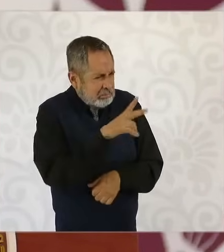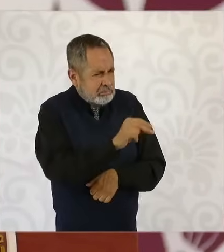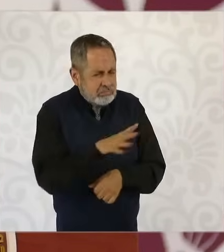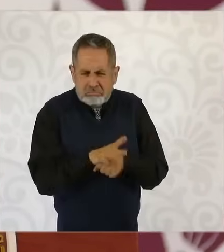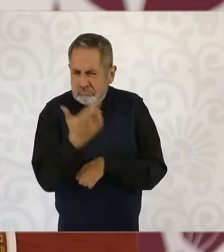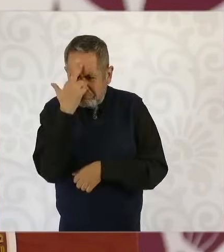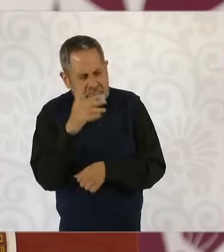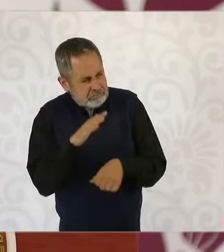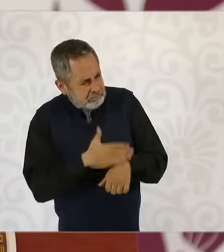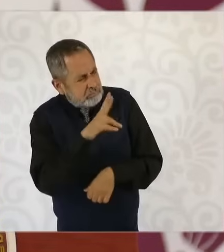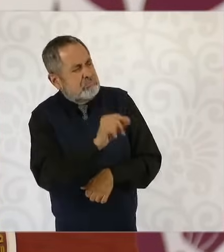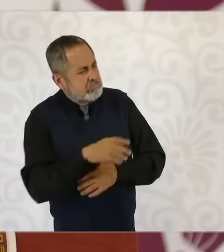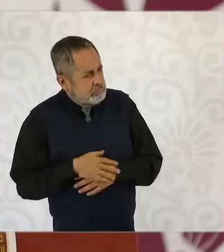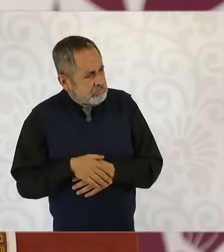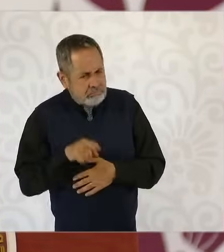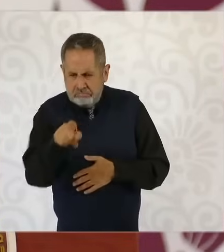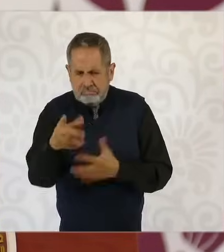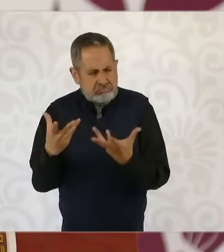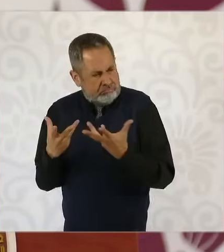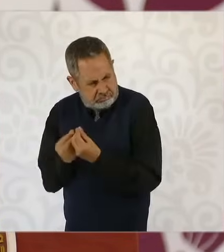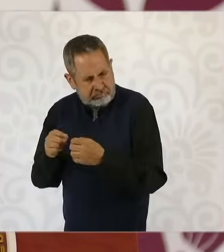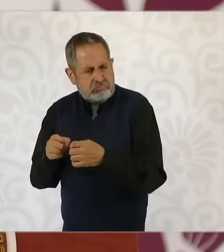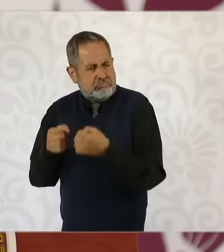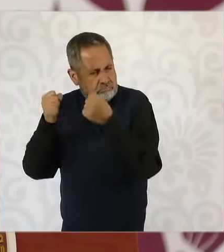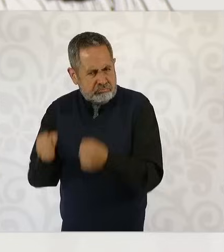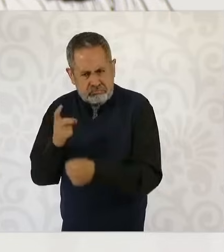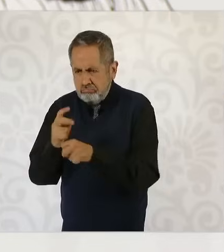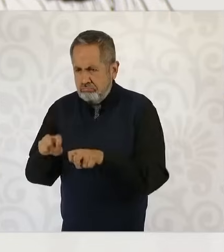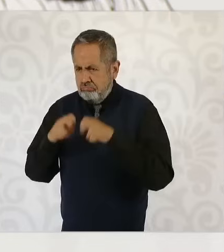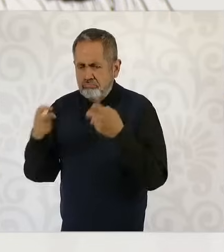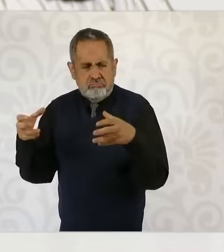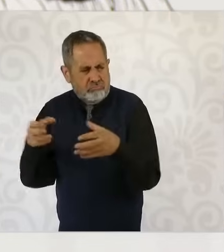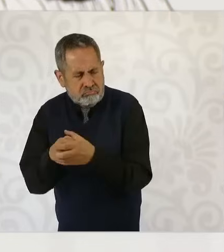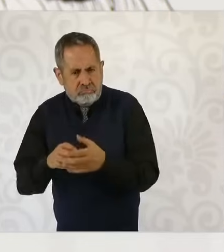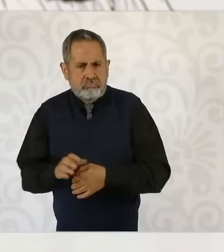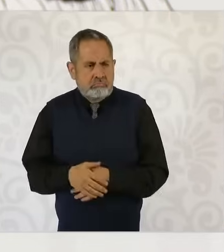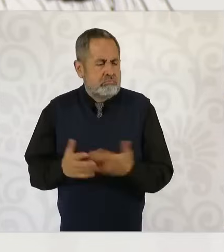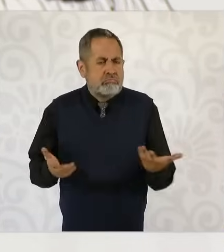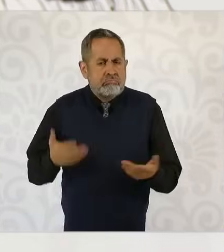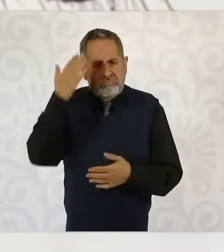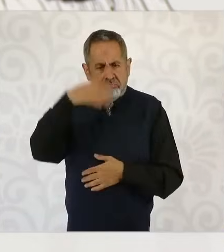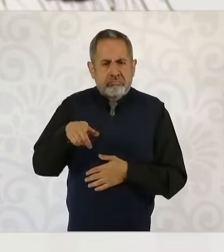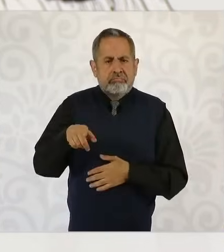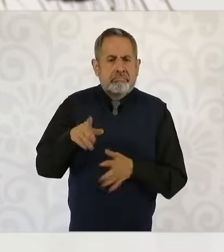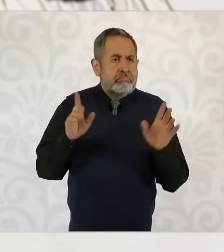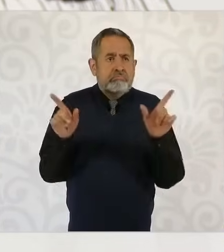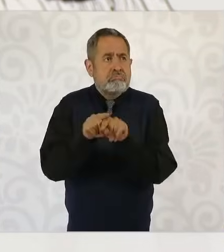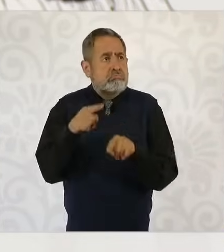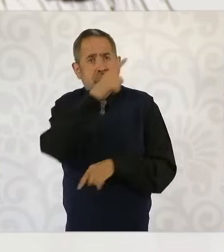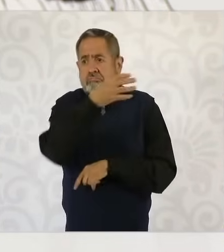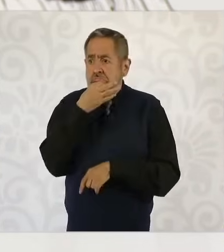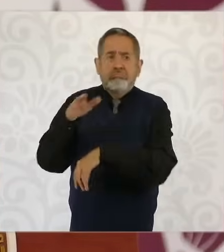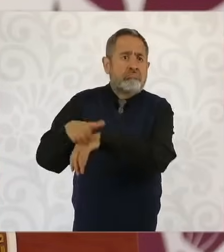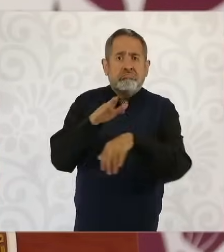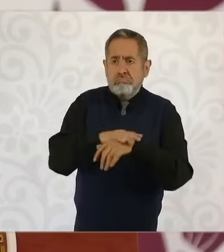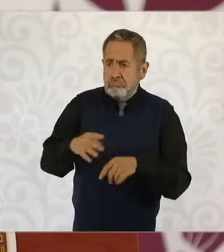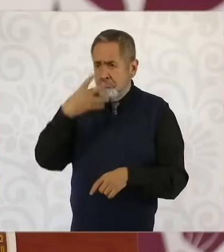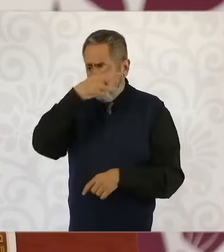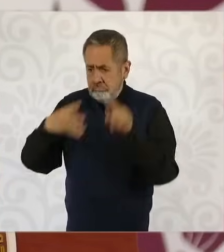tiene lo que sabemos es lo que ella informa de que le fue retirada la visa y la embajada de Estados